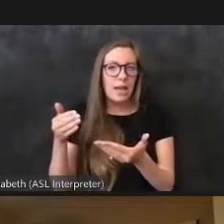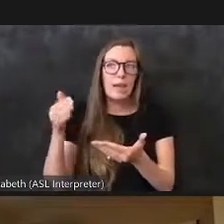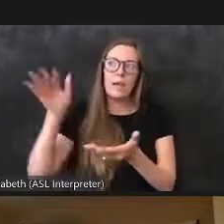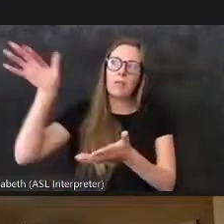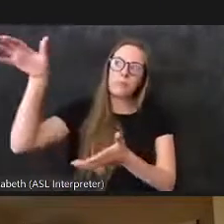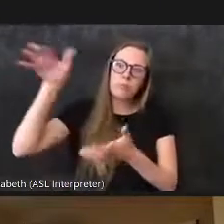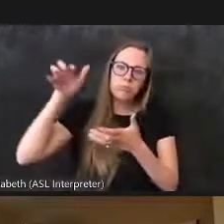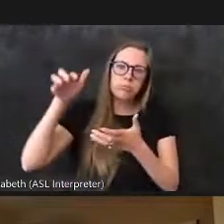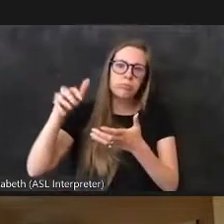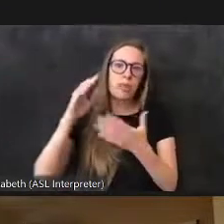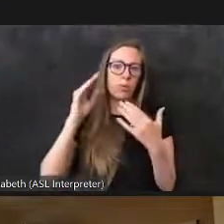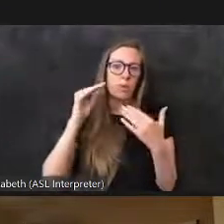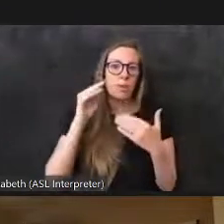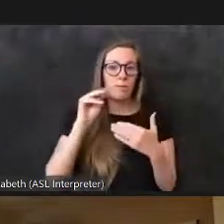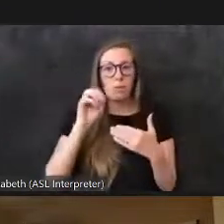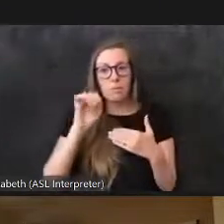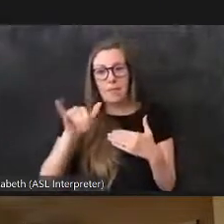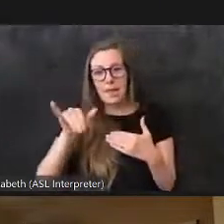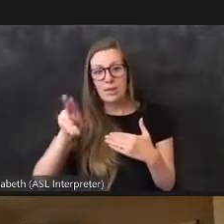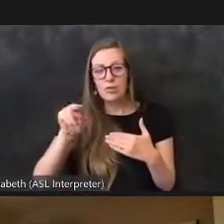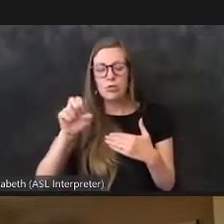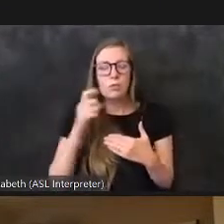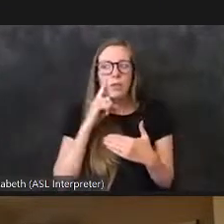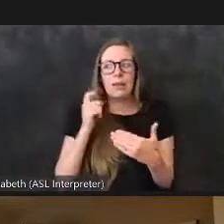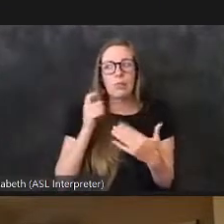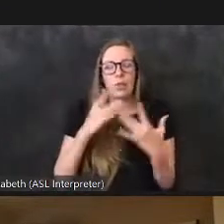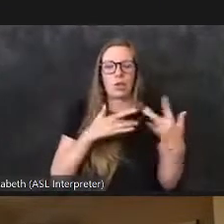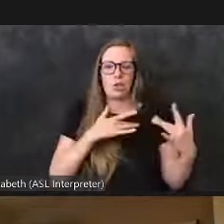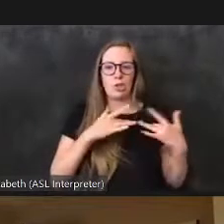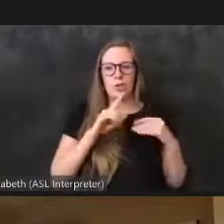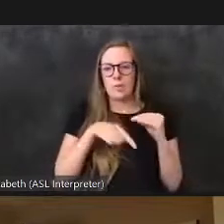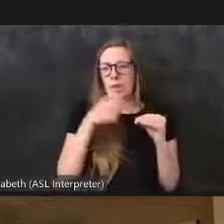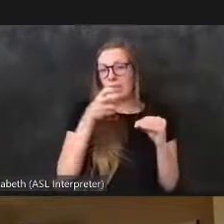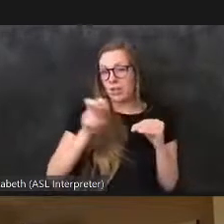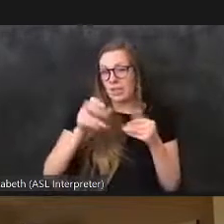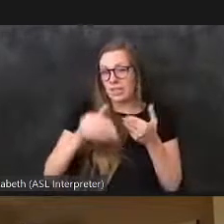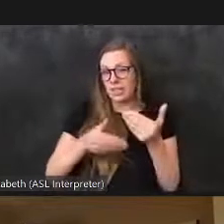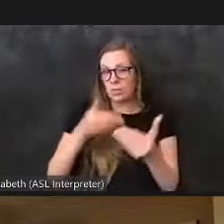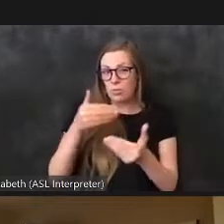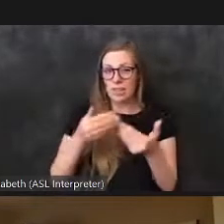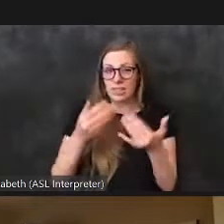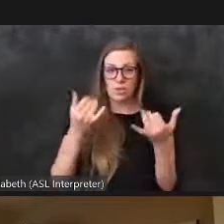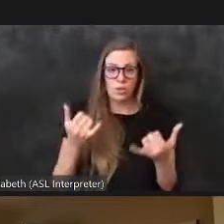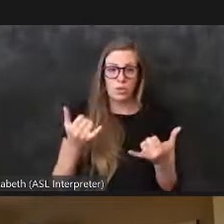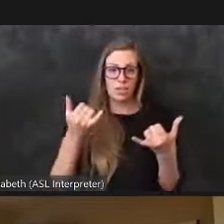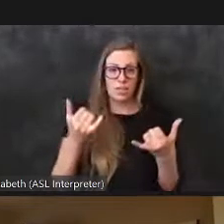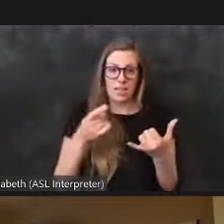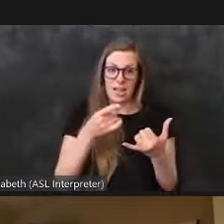vemos en mayo y junio y el enfoque en equidad porque tenía muchas preocupaciones con respecto a la transición.